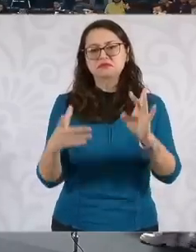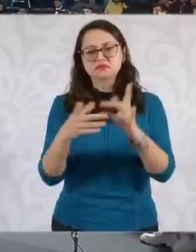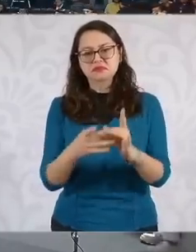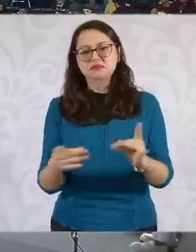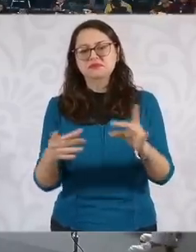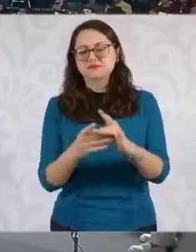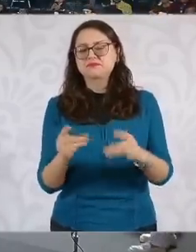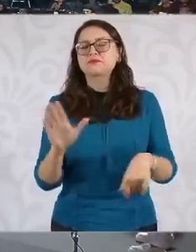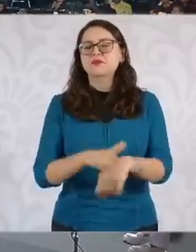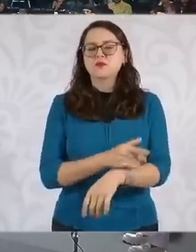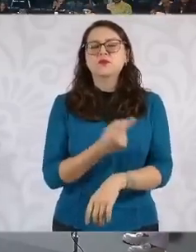de